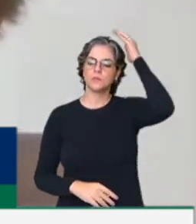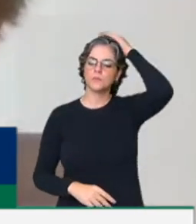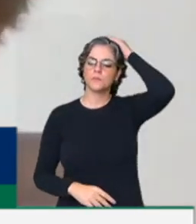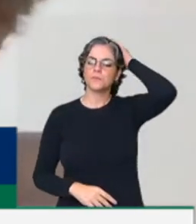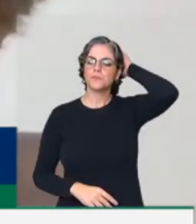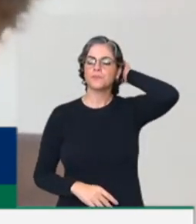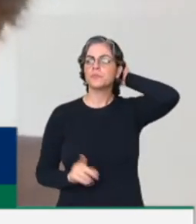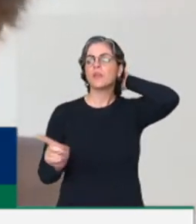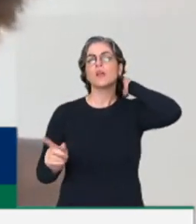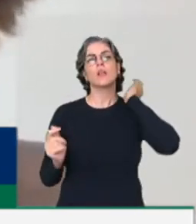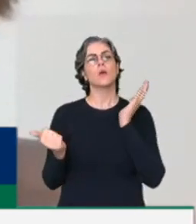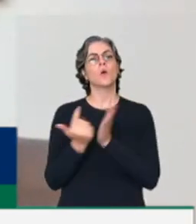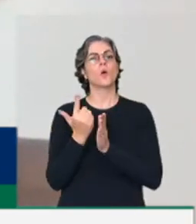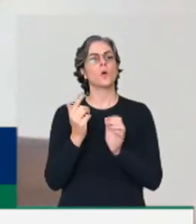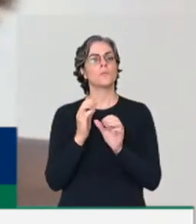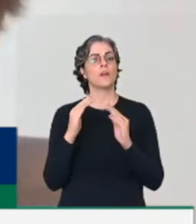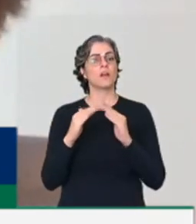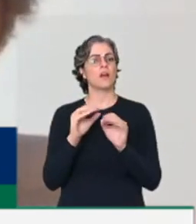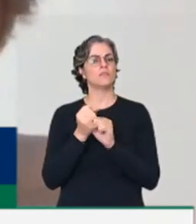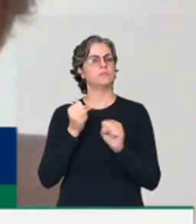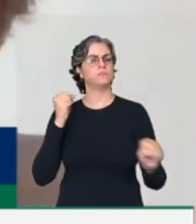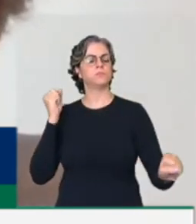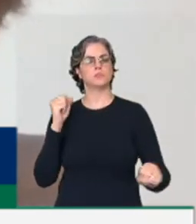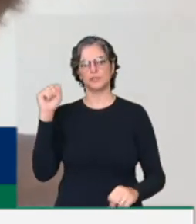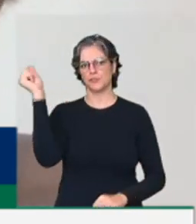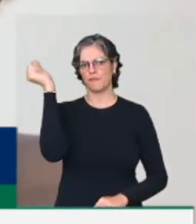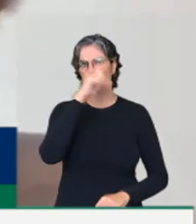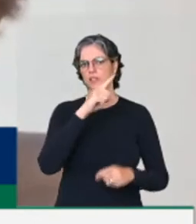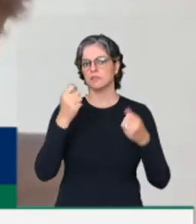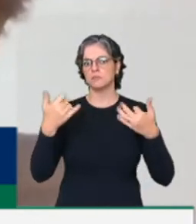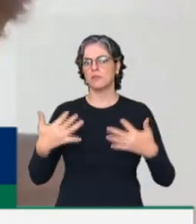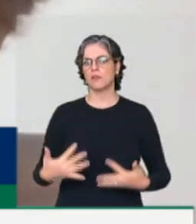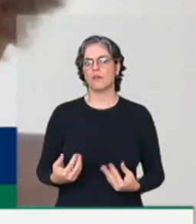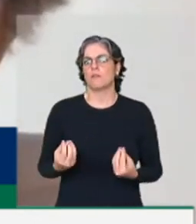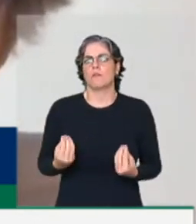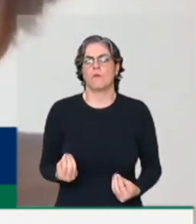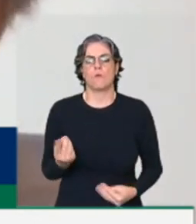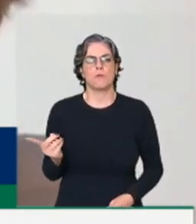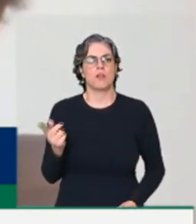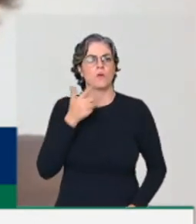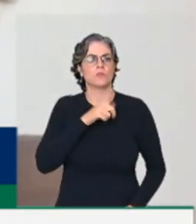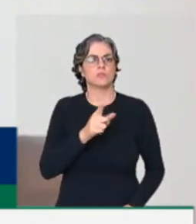UMA MANSÃO QUE É DIFÍCIL DE JUSTIFICAR A FORMA COMO O CONSEGUIU, NÓS INCLUSIVE ENTRAMOS COM AÇÃO CONTRA